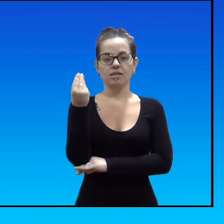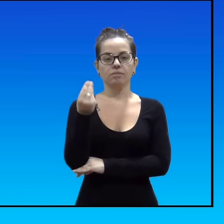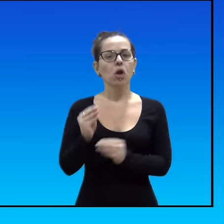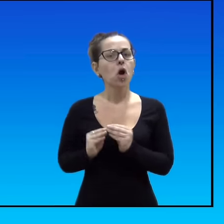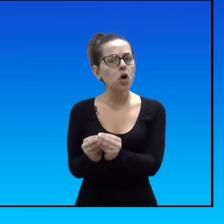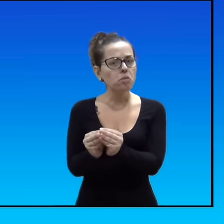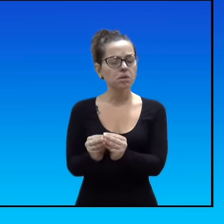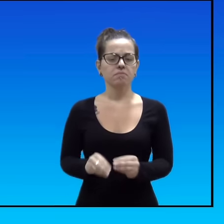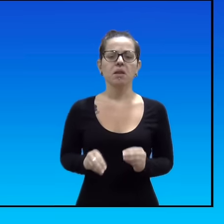Come?